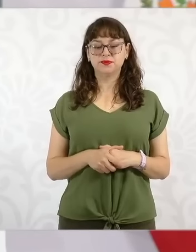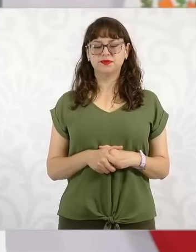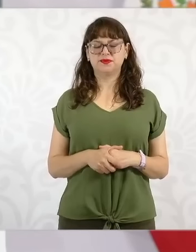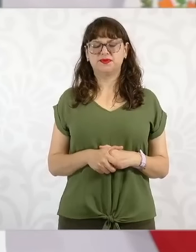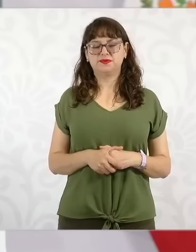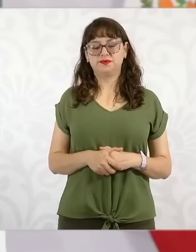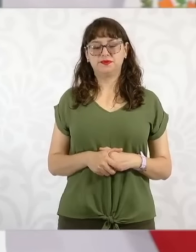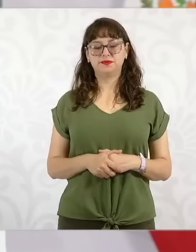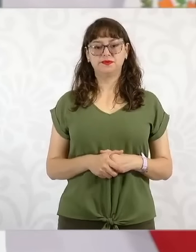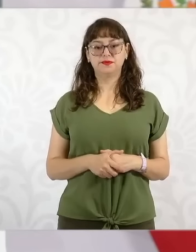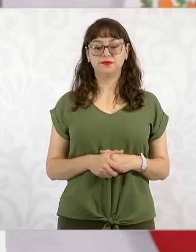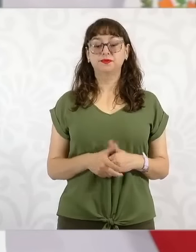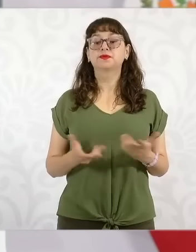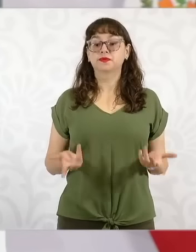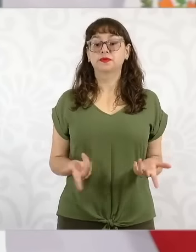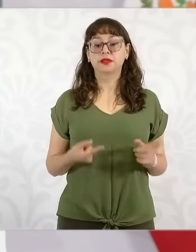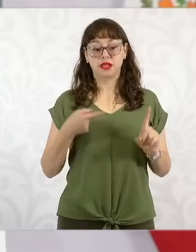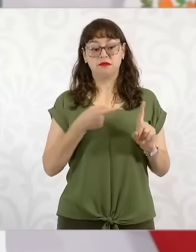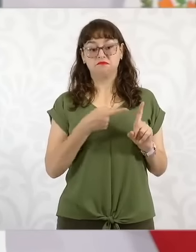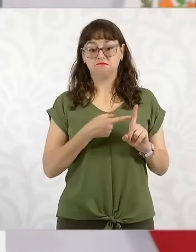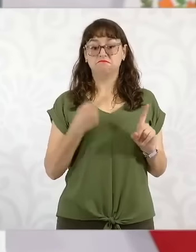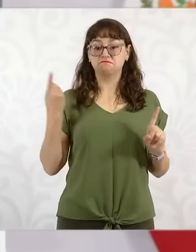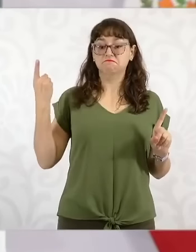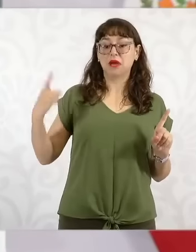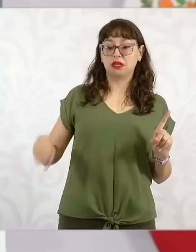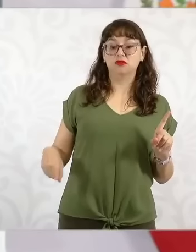fue ordenada directamente por Ramón Ángel N. El